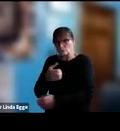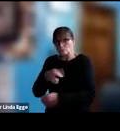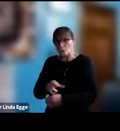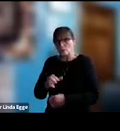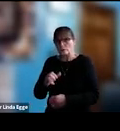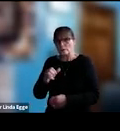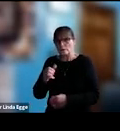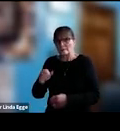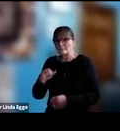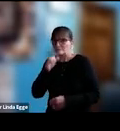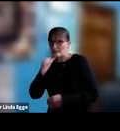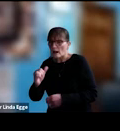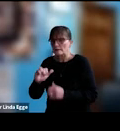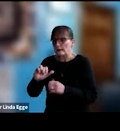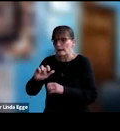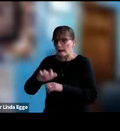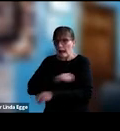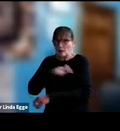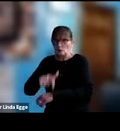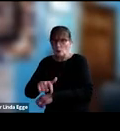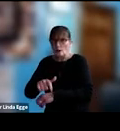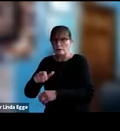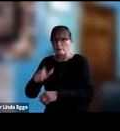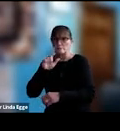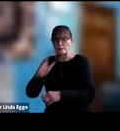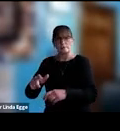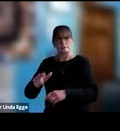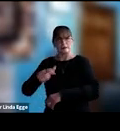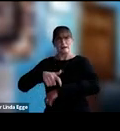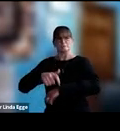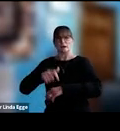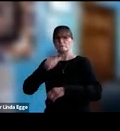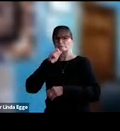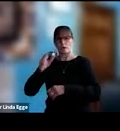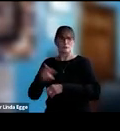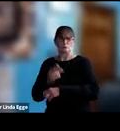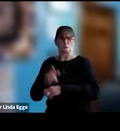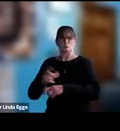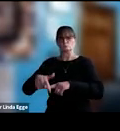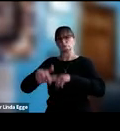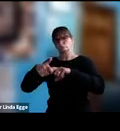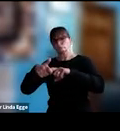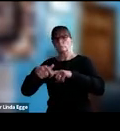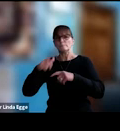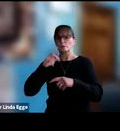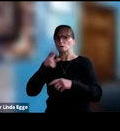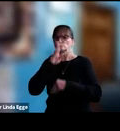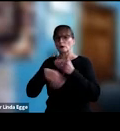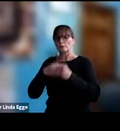¿cuánto tiempo lleva sin consumirlas? Hablen del rol que el consumo de sustancias tiene